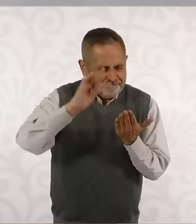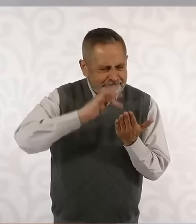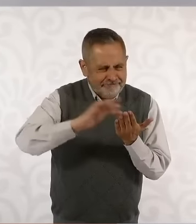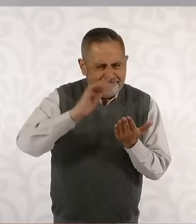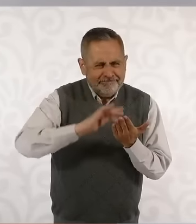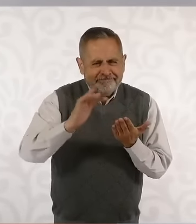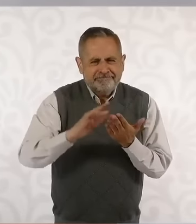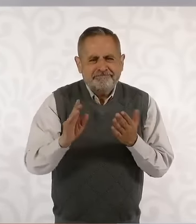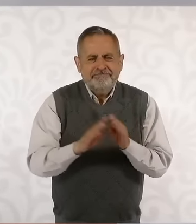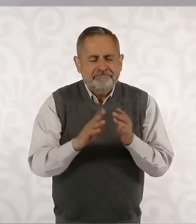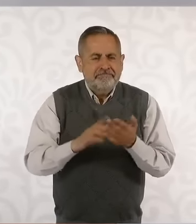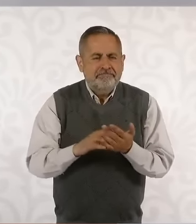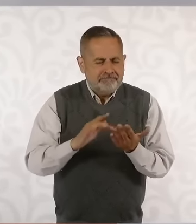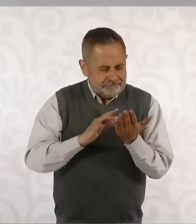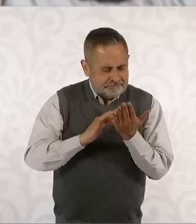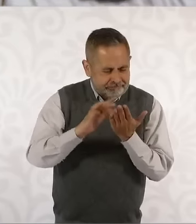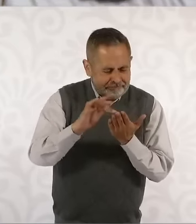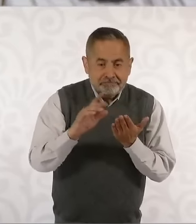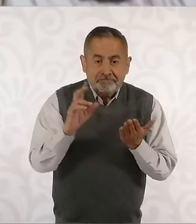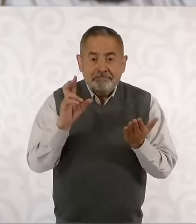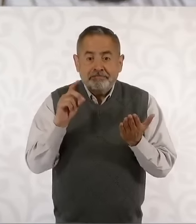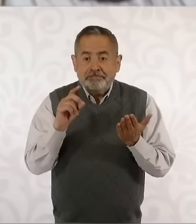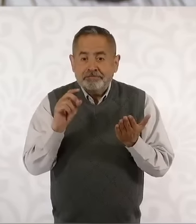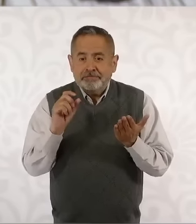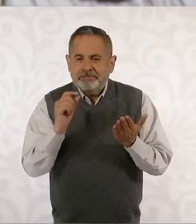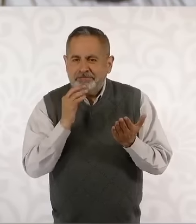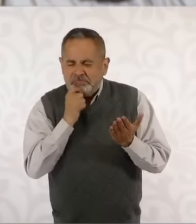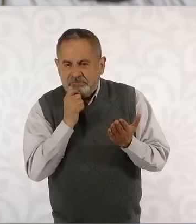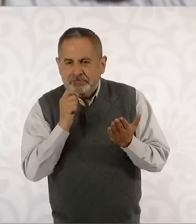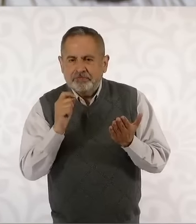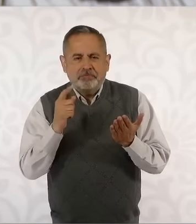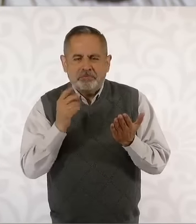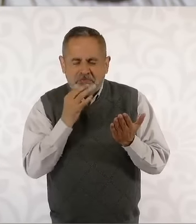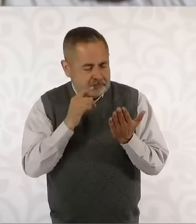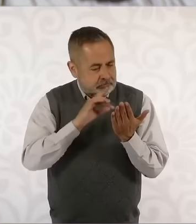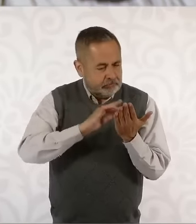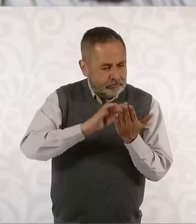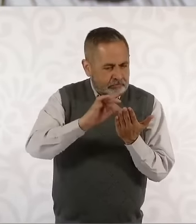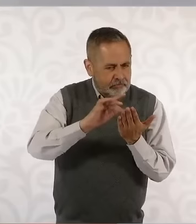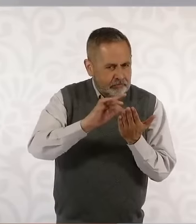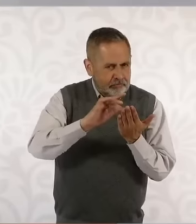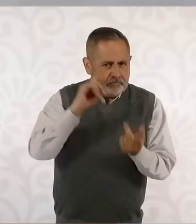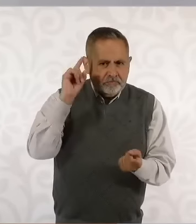te detenías 30 segundos, un minuto, 2 minutos a ver un vídeo, ahora se han reducido los tiempos